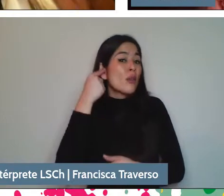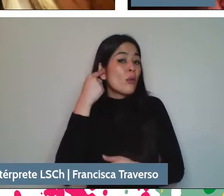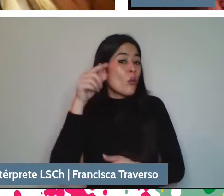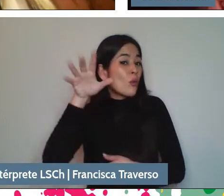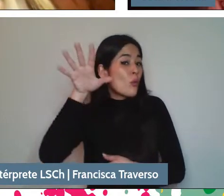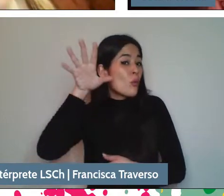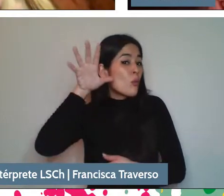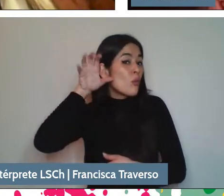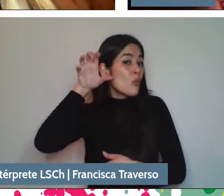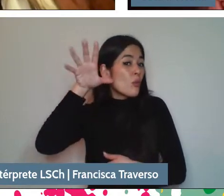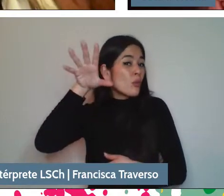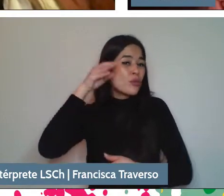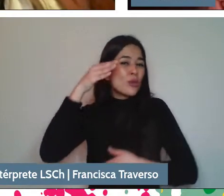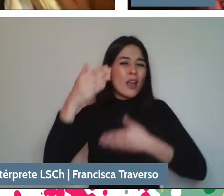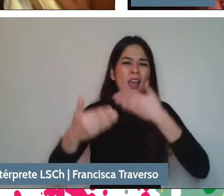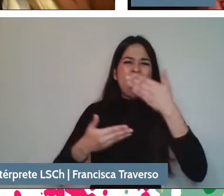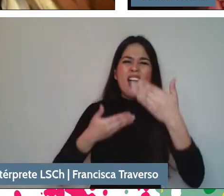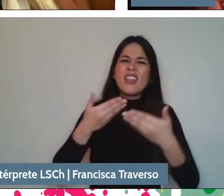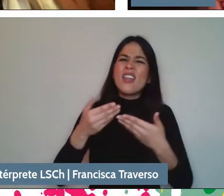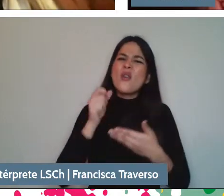¿Qué tipo de herencia es esa herencia de tu madre